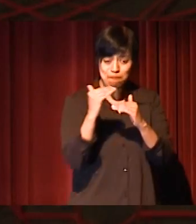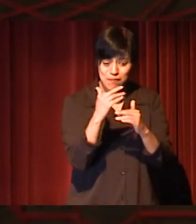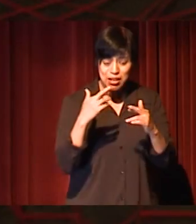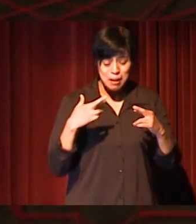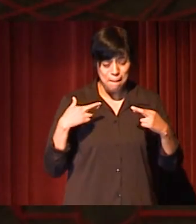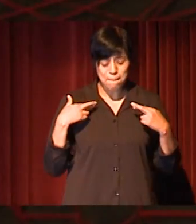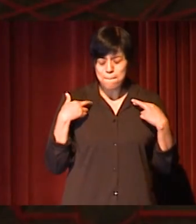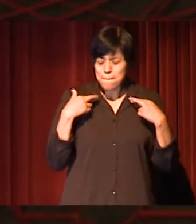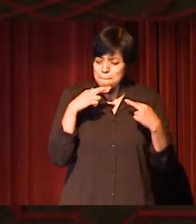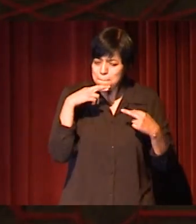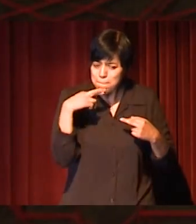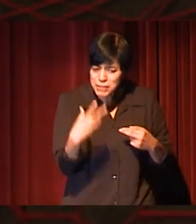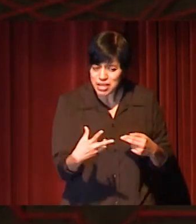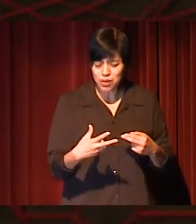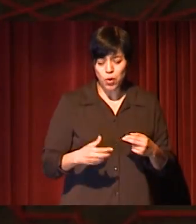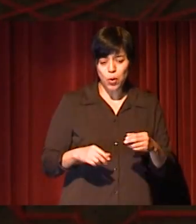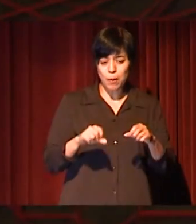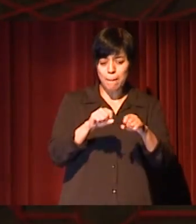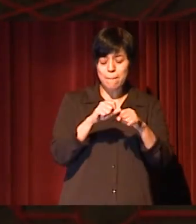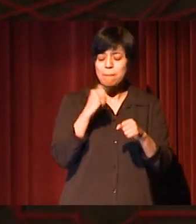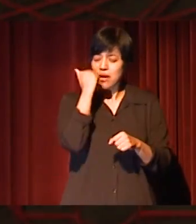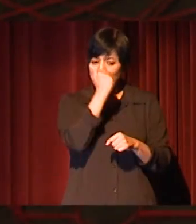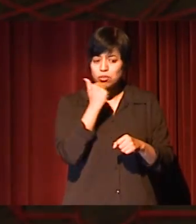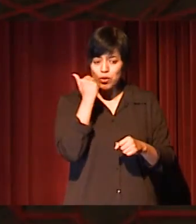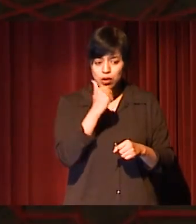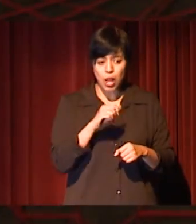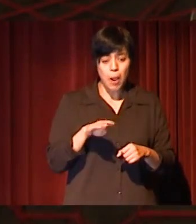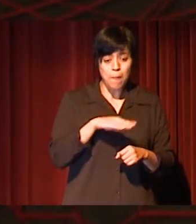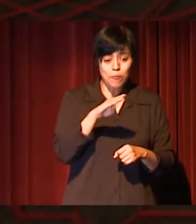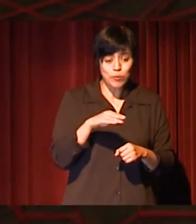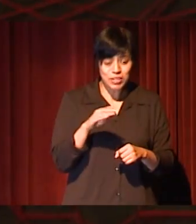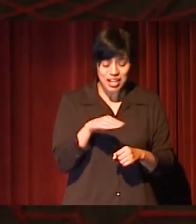a querer vencer los retos del aula, buscará marcar la diferencia.